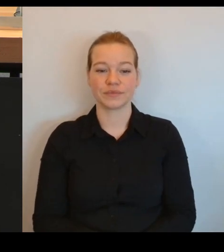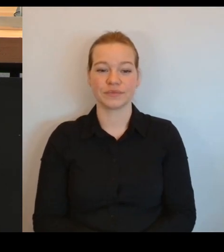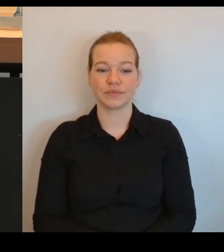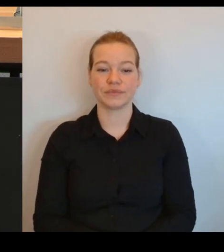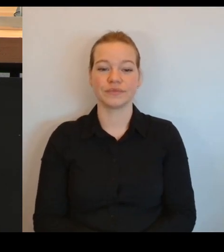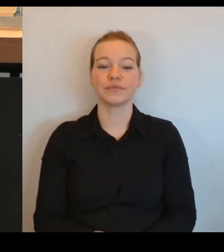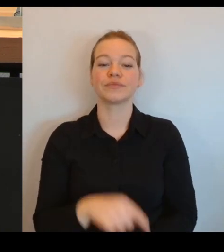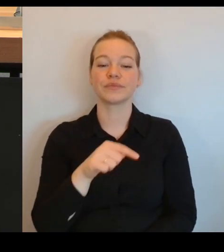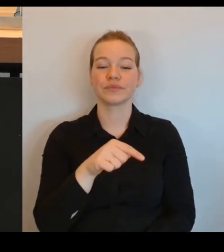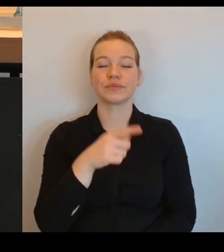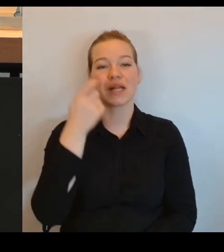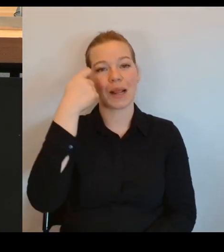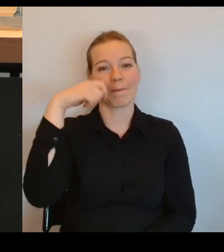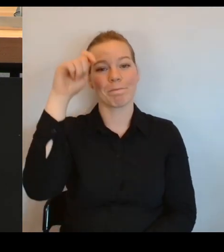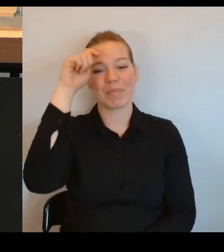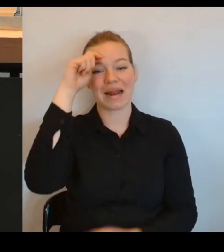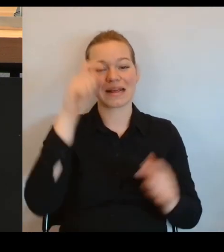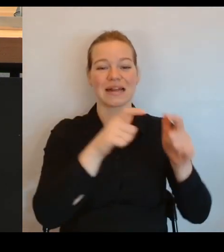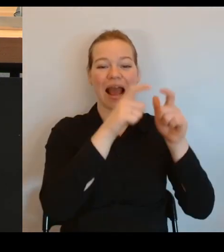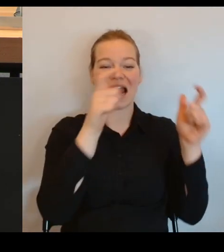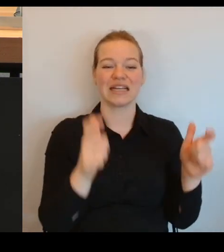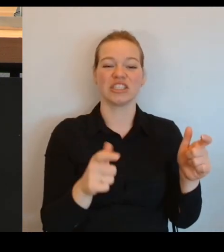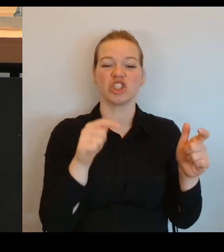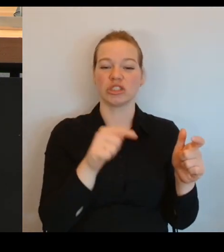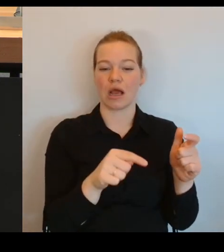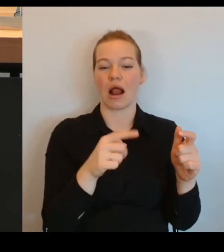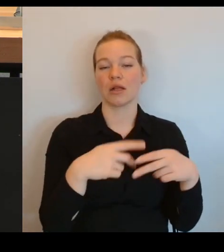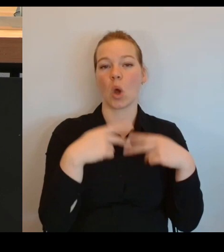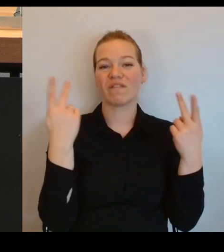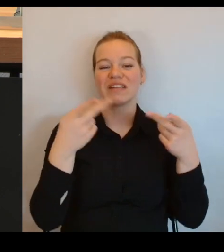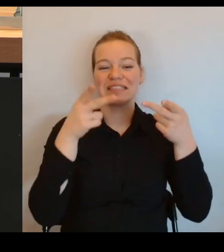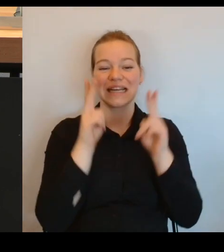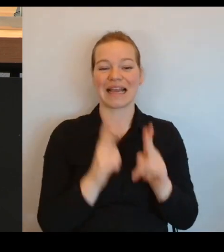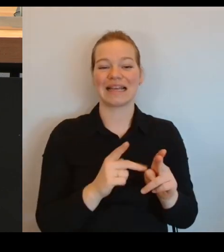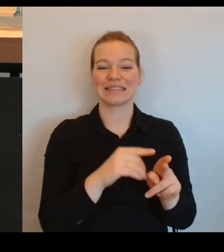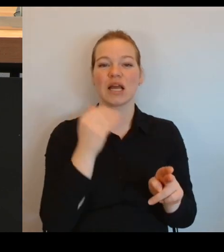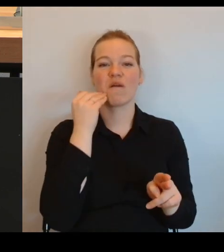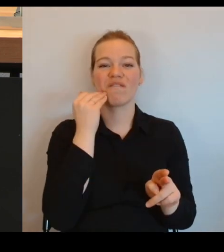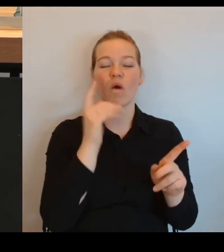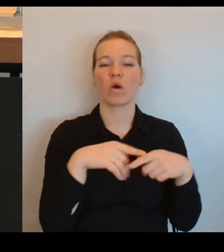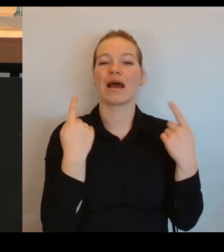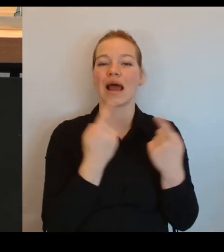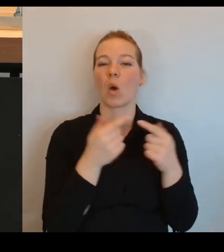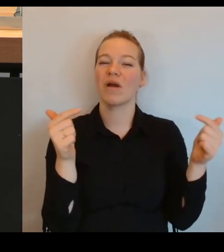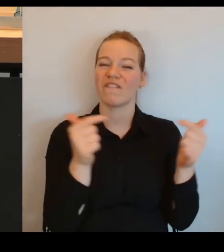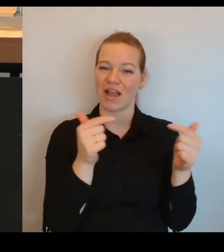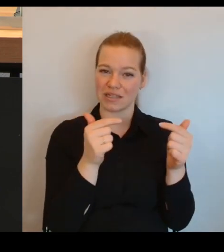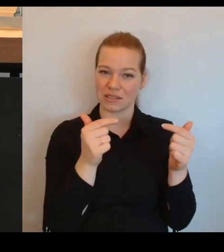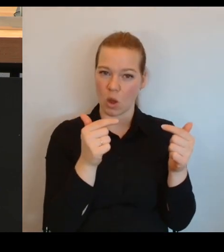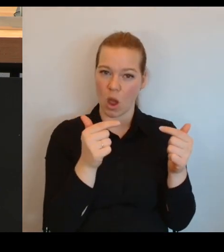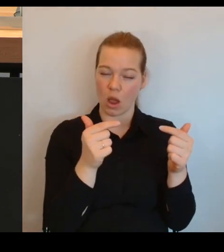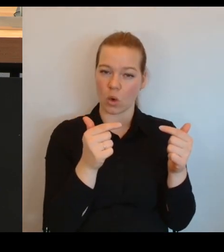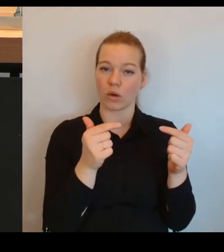und fordern seit 2018 hier auch im Parlament die Auflösung. Und genau das empfiehlt jetzt auch der Rechnungshof.